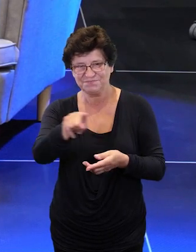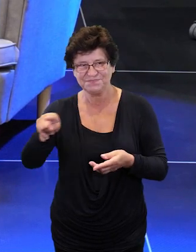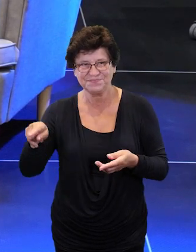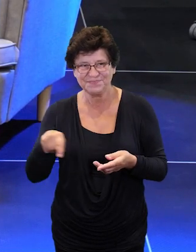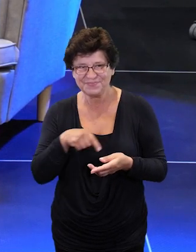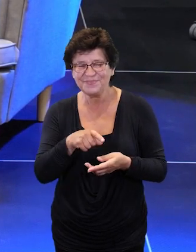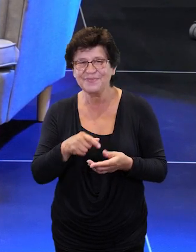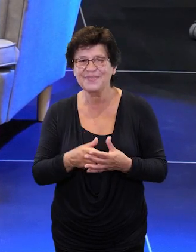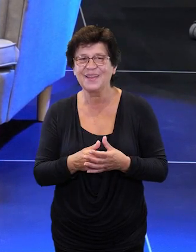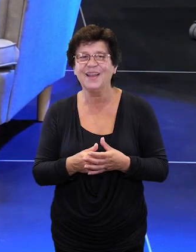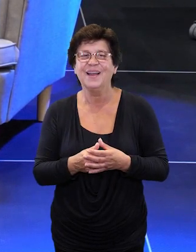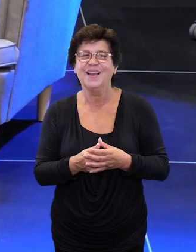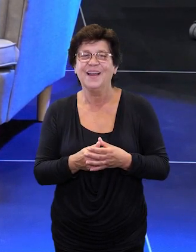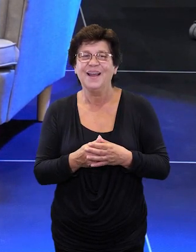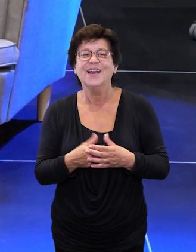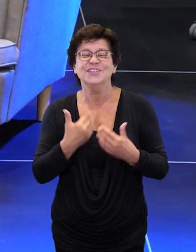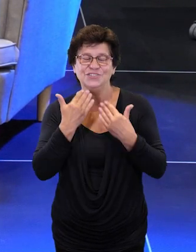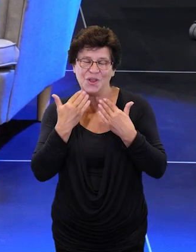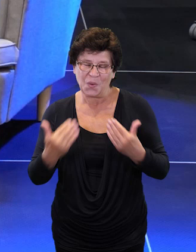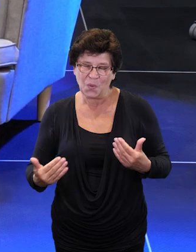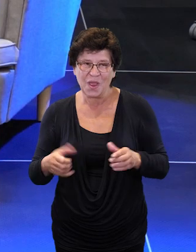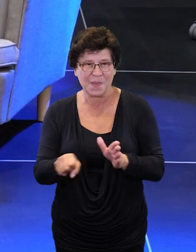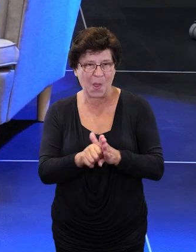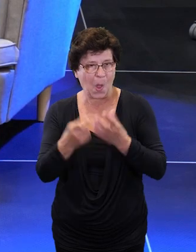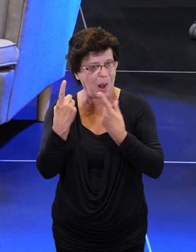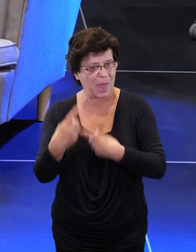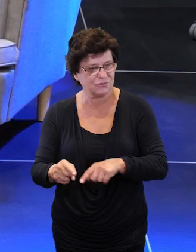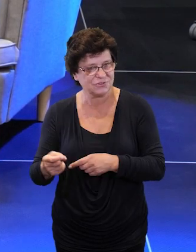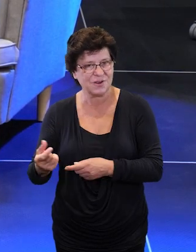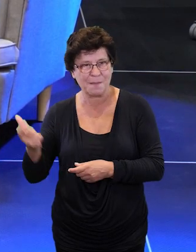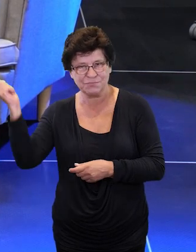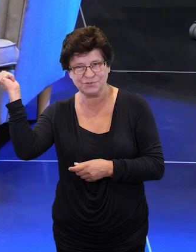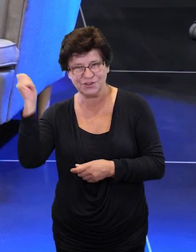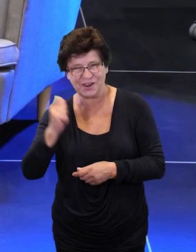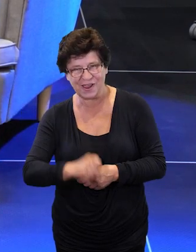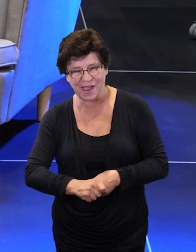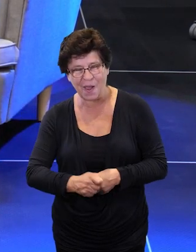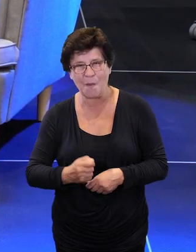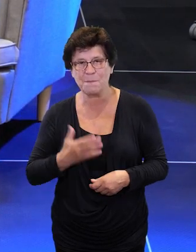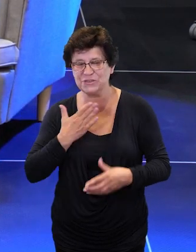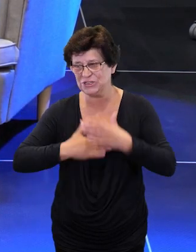Miło, że pani również do nas do Leszna przyjechała. Miło panią tutaj gościć. Dziękujemy.